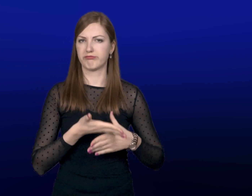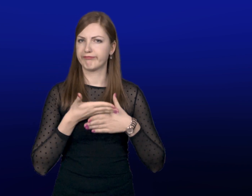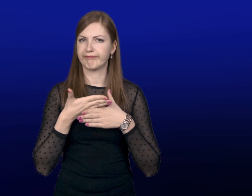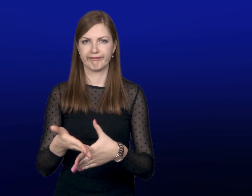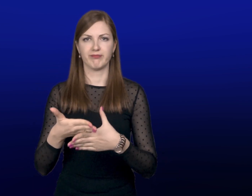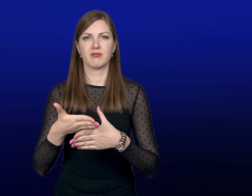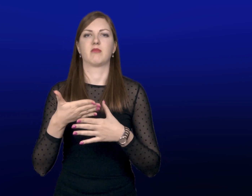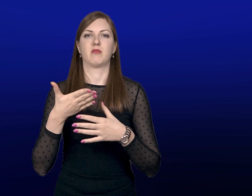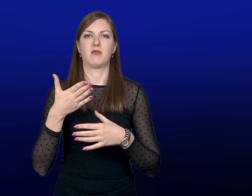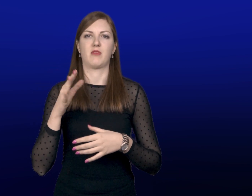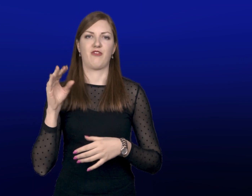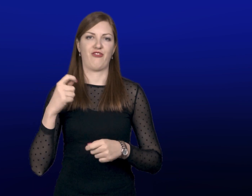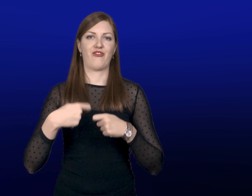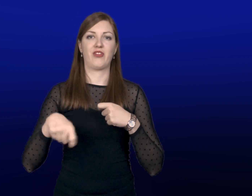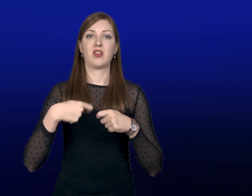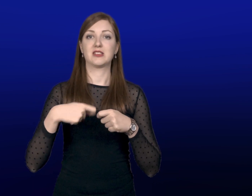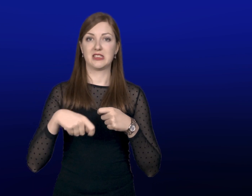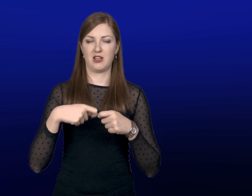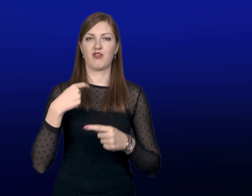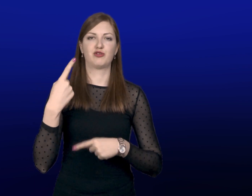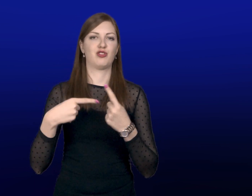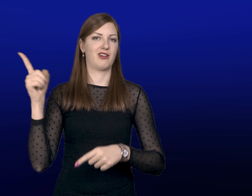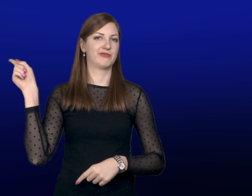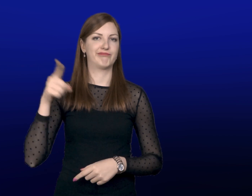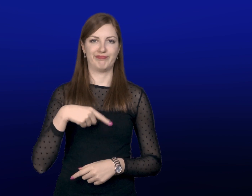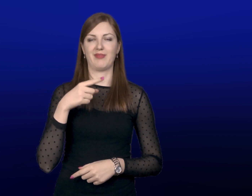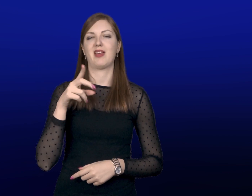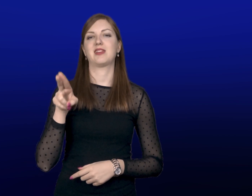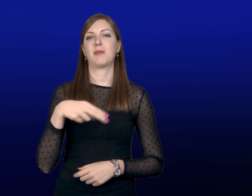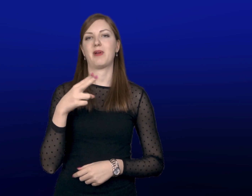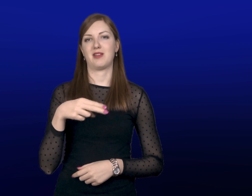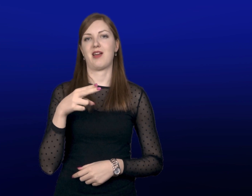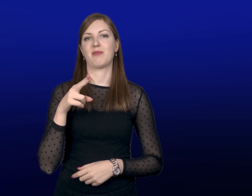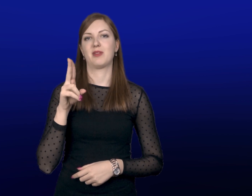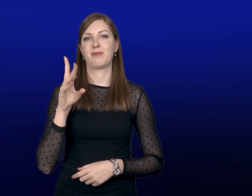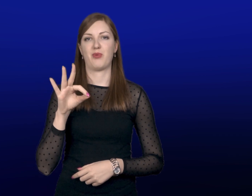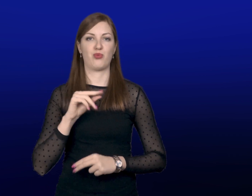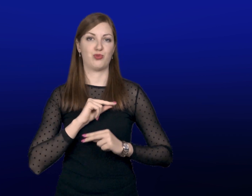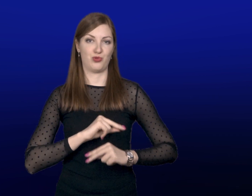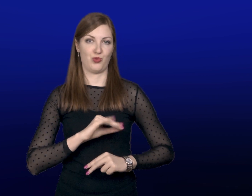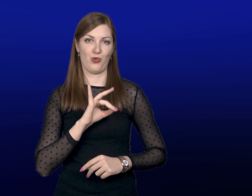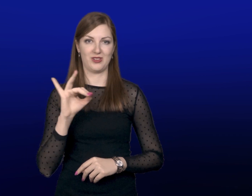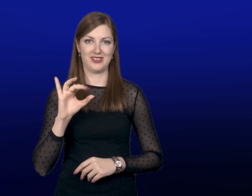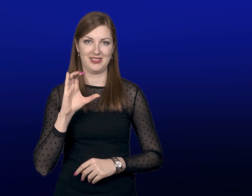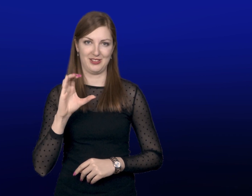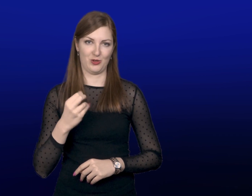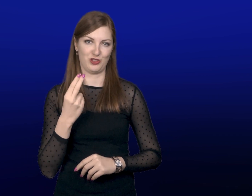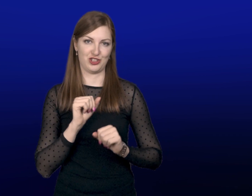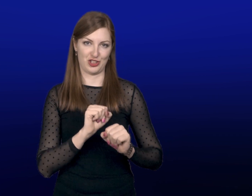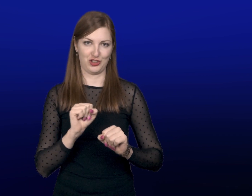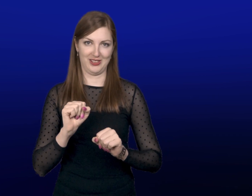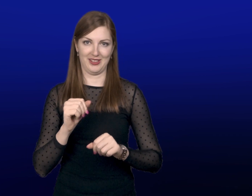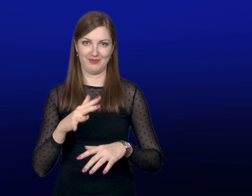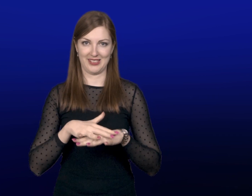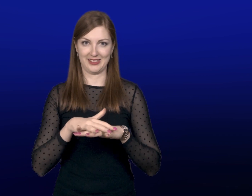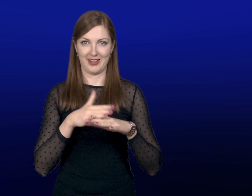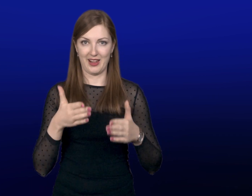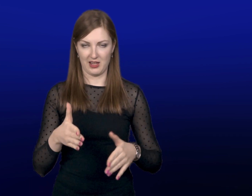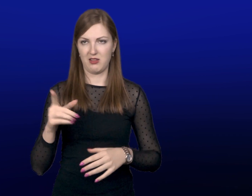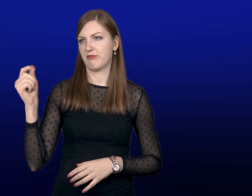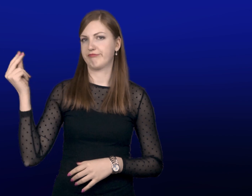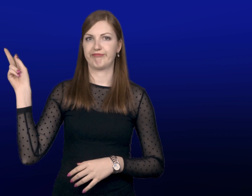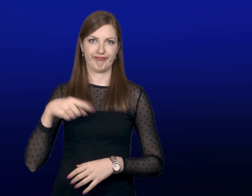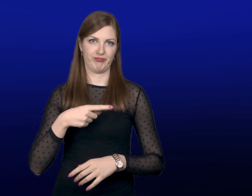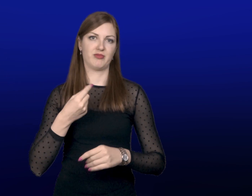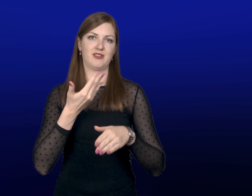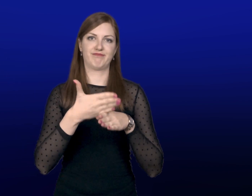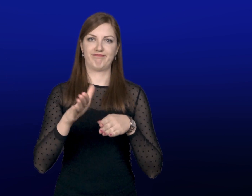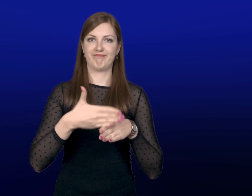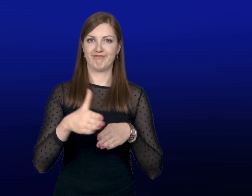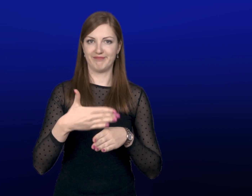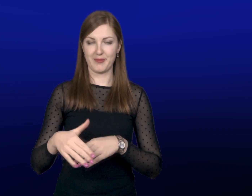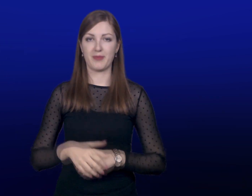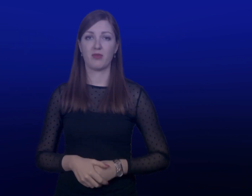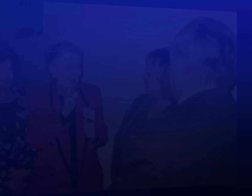оказало ей помощь в финансировании черед Департамент по труду и соцзащите.